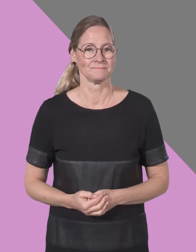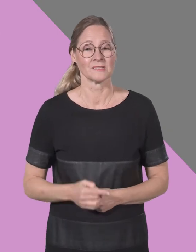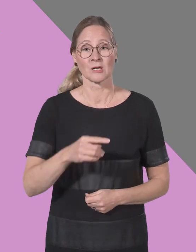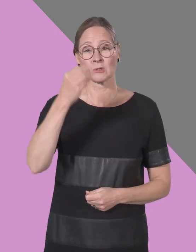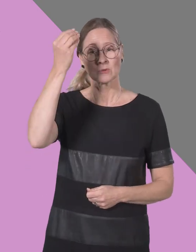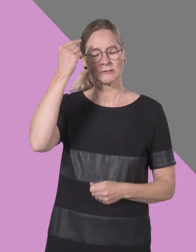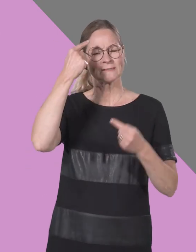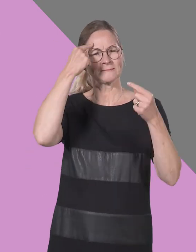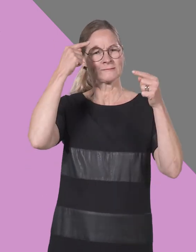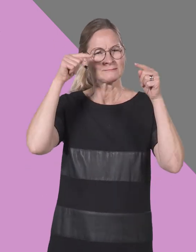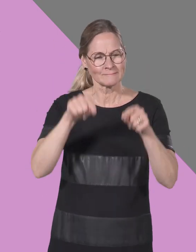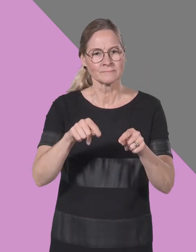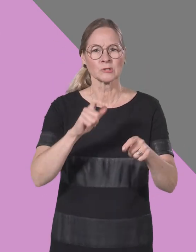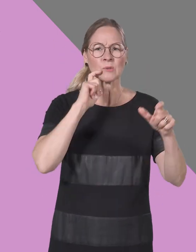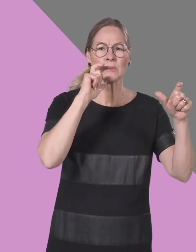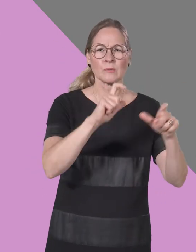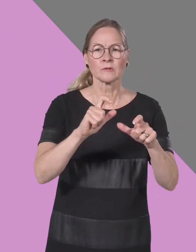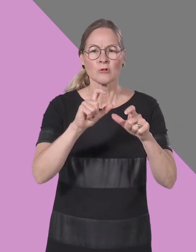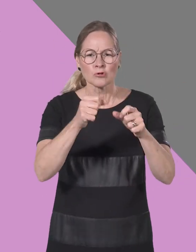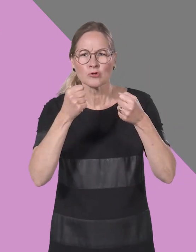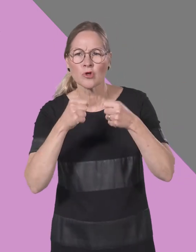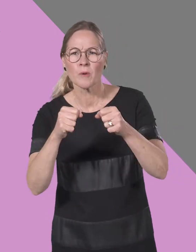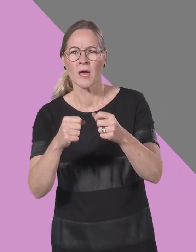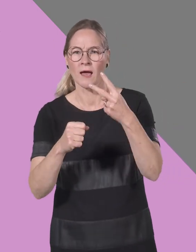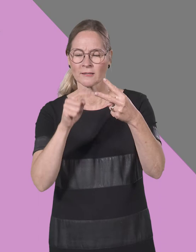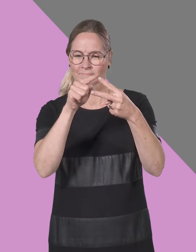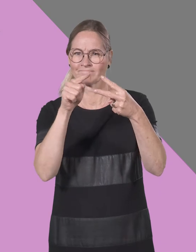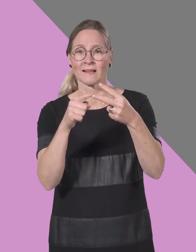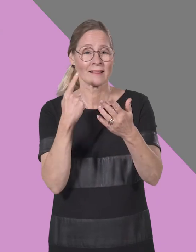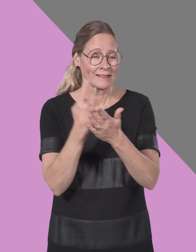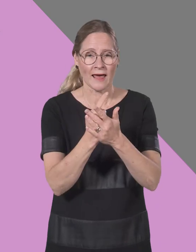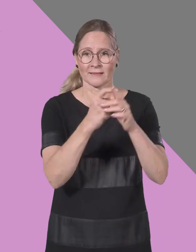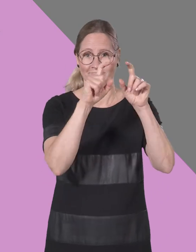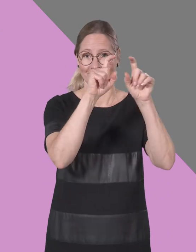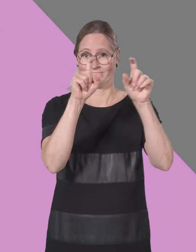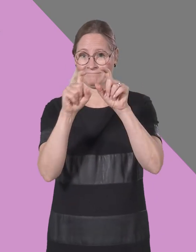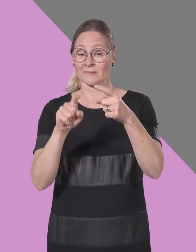Kurssilla perehdytään kahteen yhdistys- toiminnan kannalta tärkeään teemaan, -